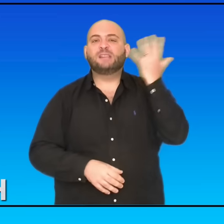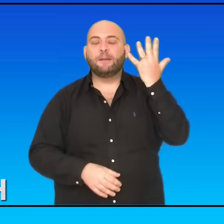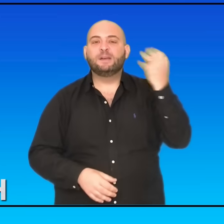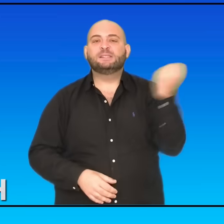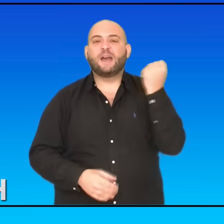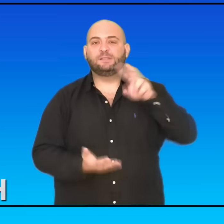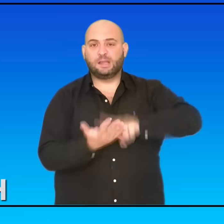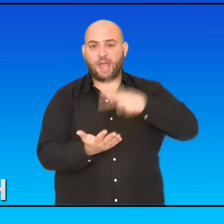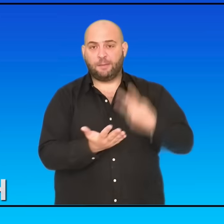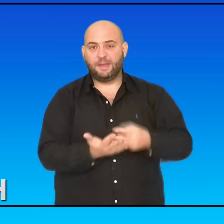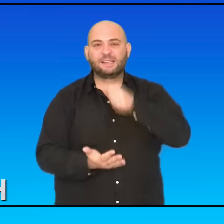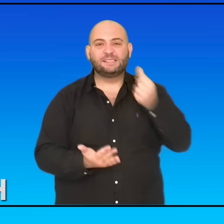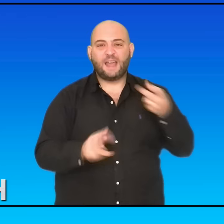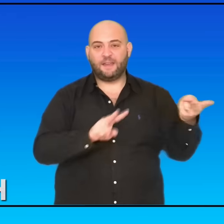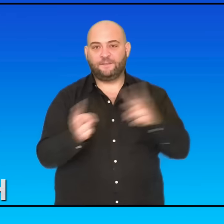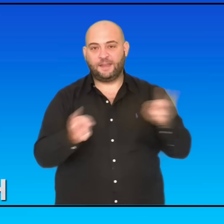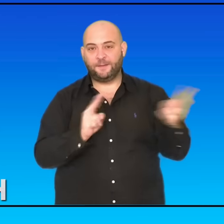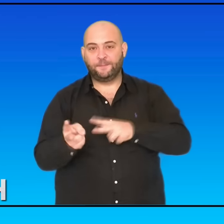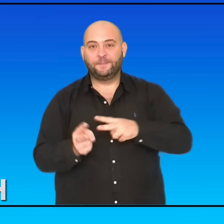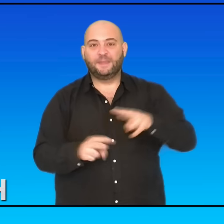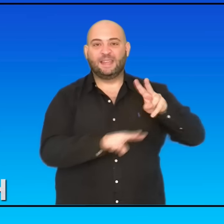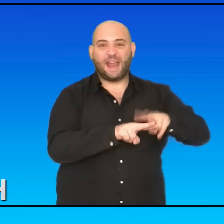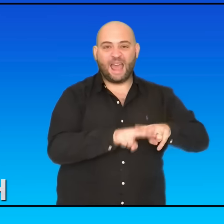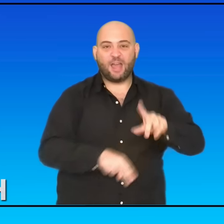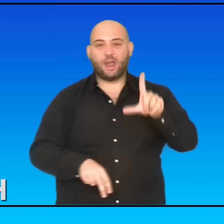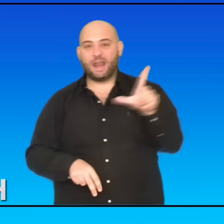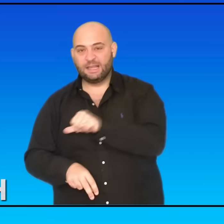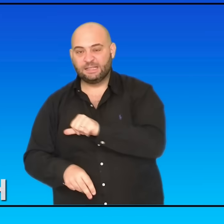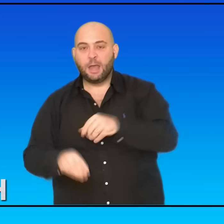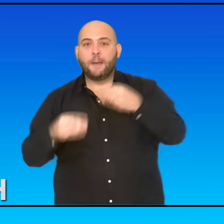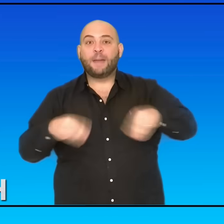come il servizio per l'interpretariato per la traduzione della lingua italiana in lingua dei segni